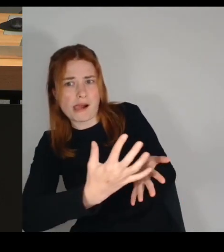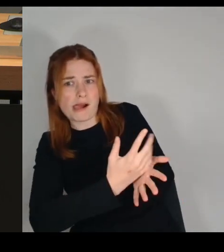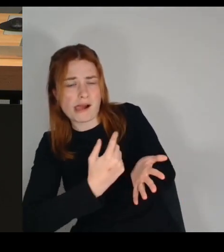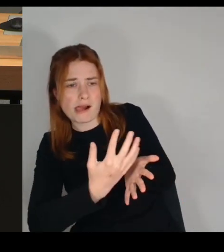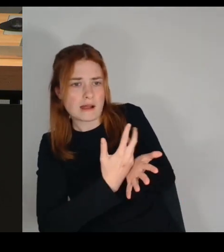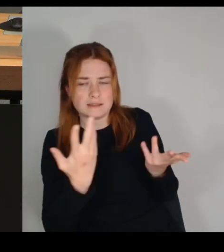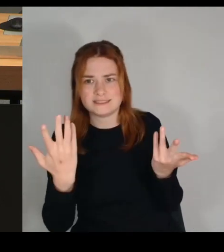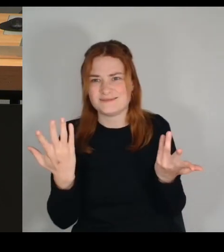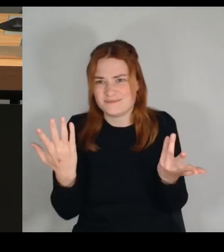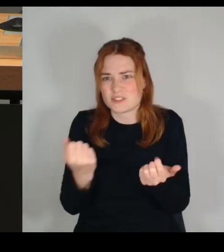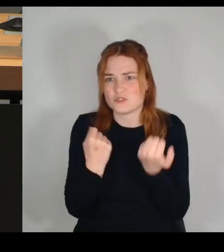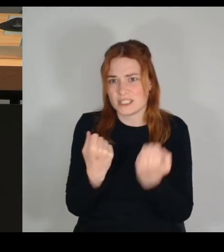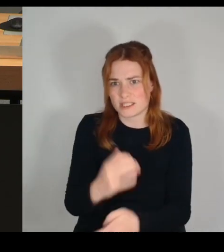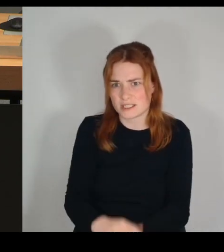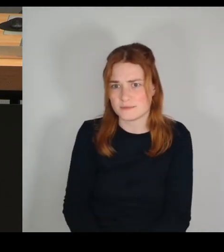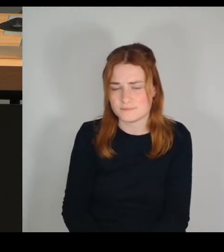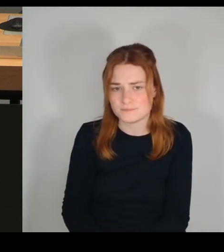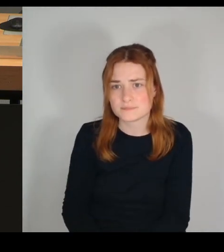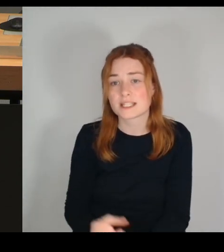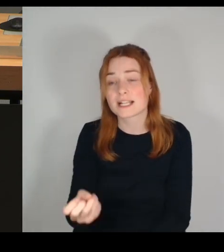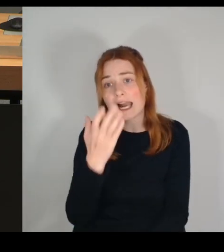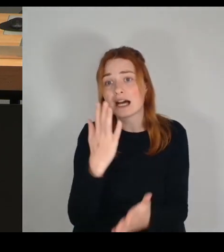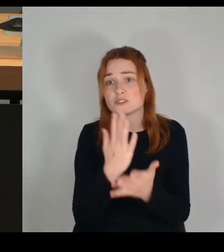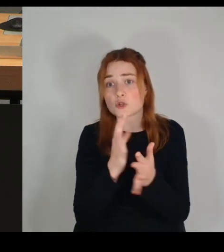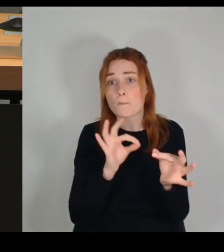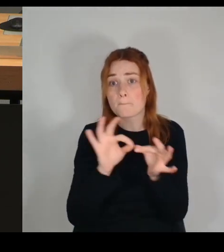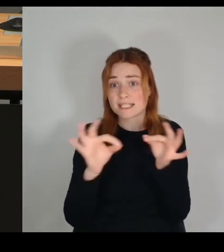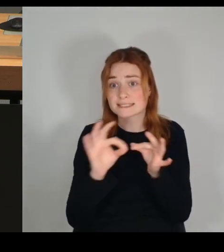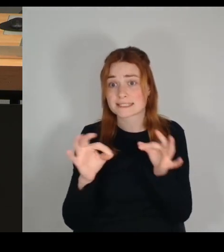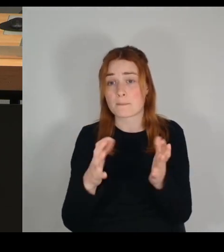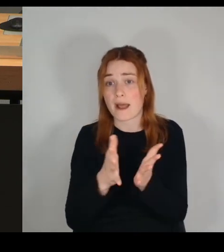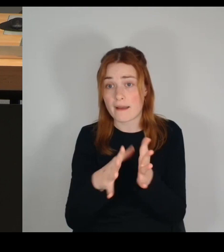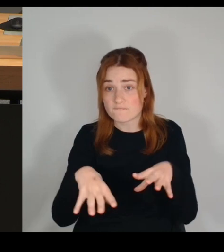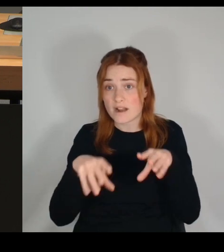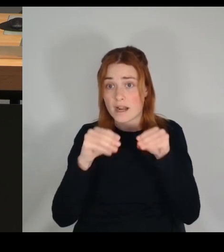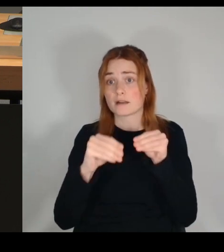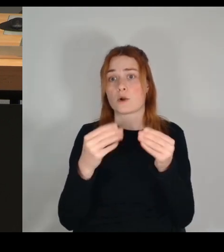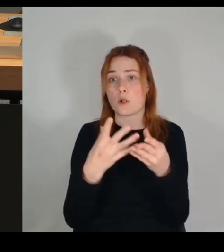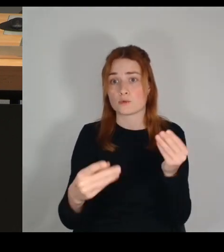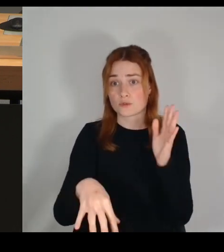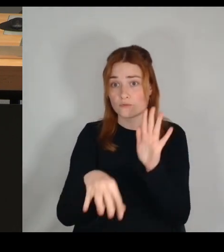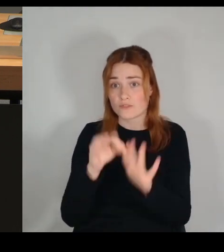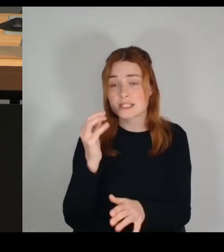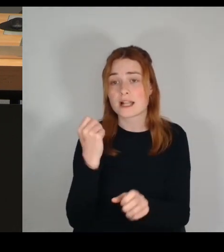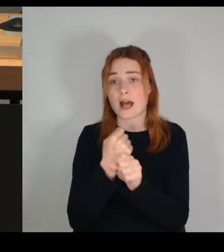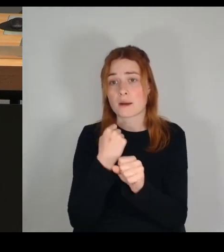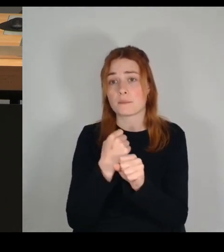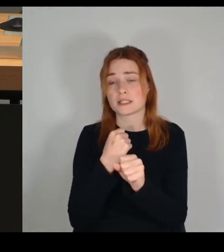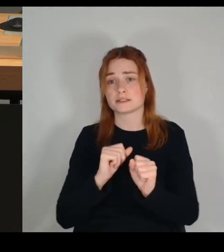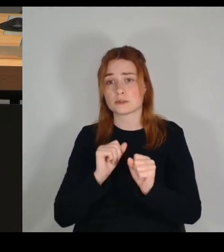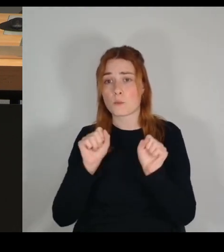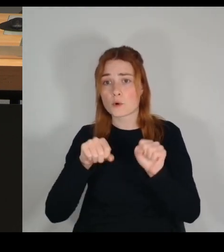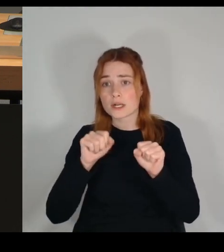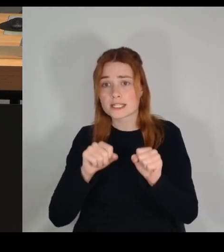um die Arbeitsmöglichkeiten und die inhaltliche Durchsetzungskraft der Berliner Polizei zu verbessern. Das ist ein erster Schritt und wir